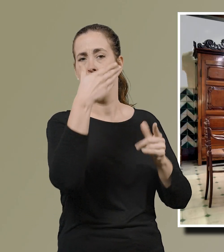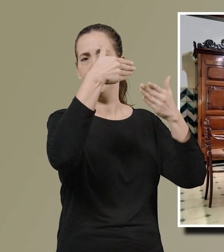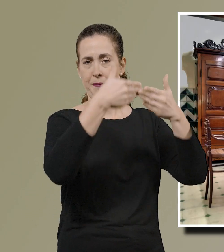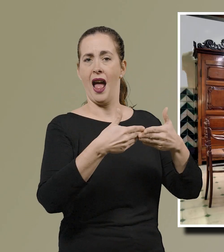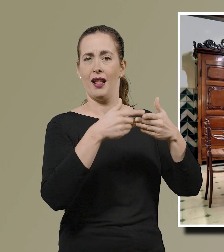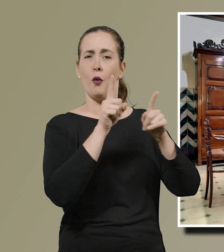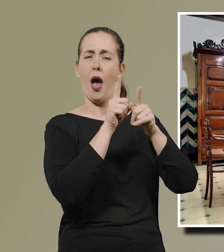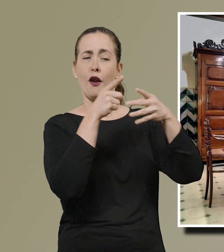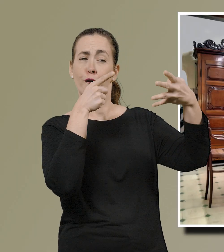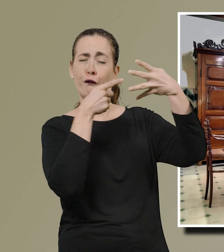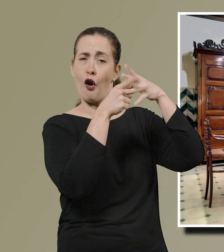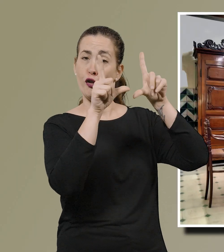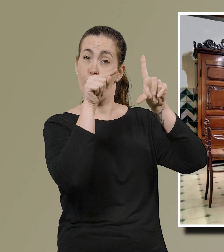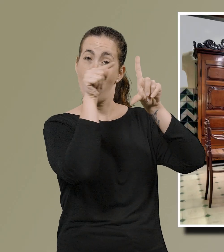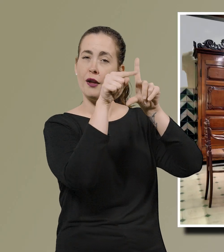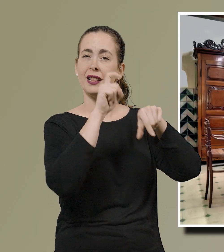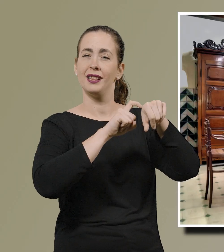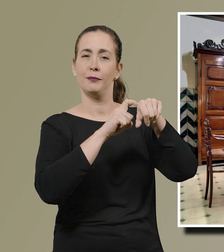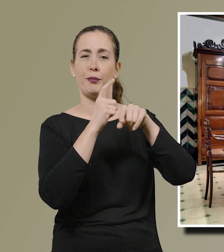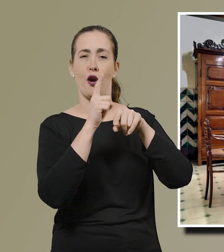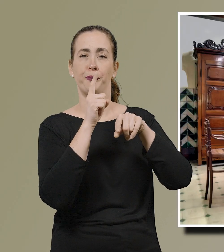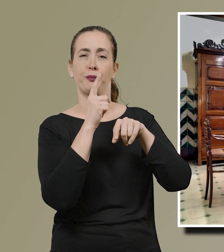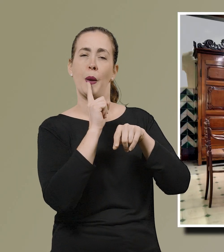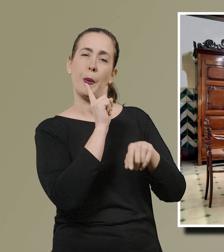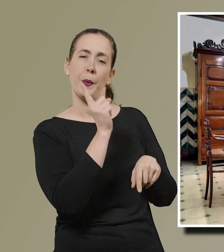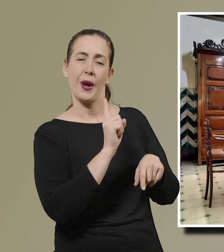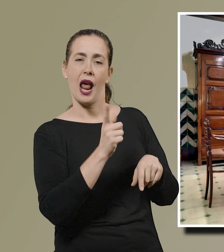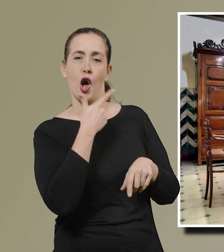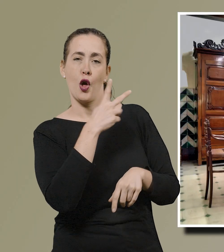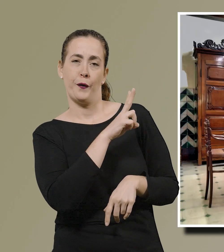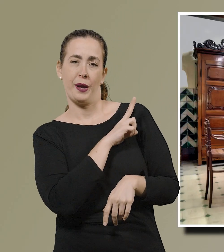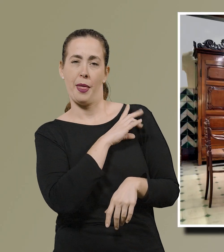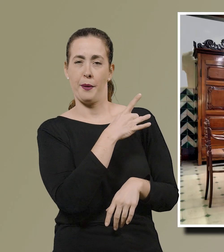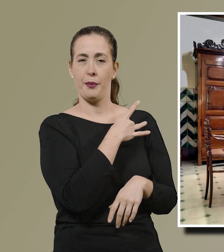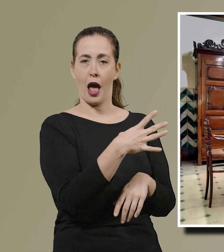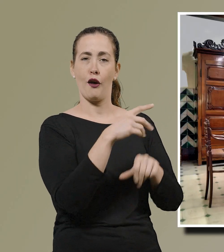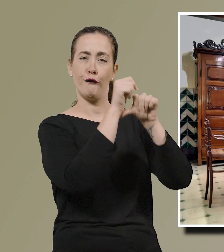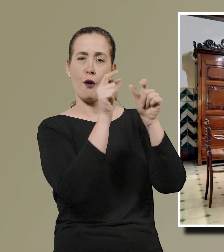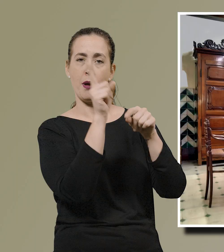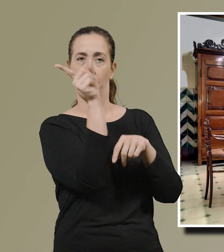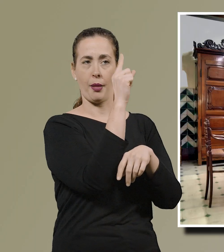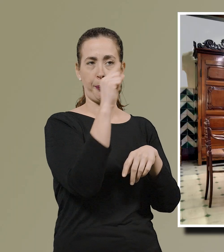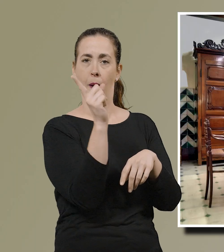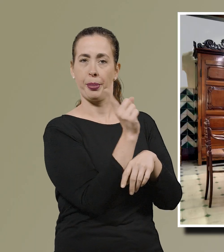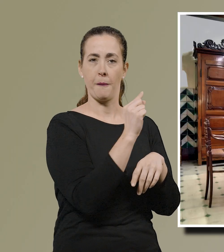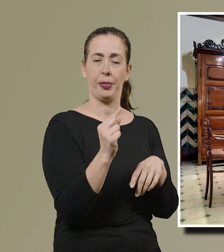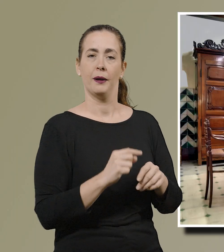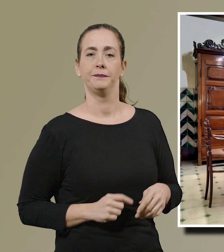de color verd i blanc creant ziga-zagues